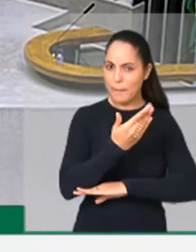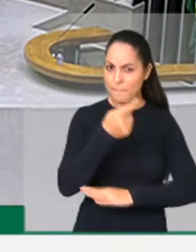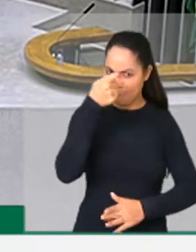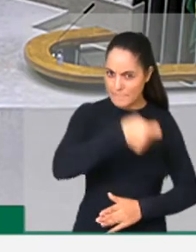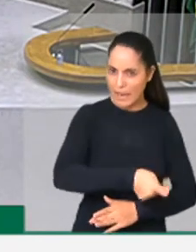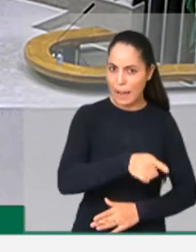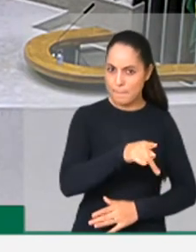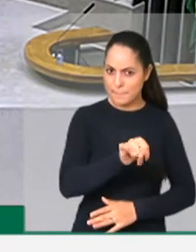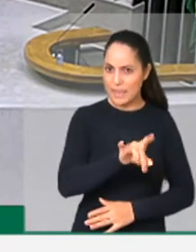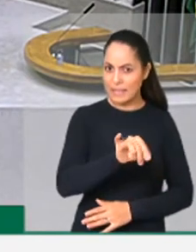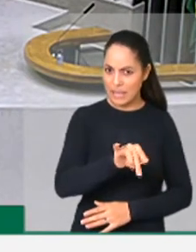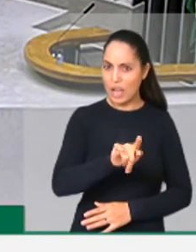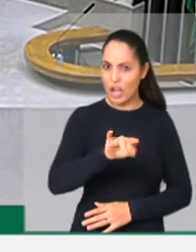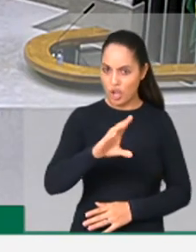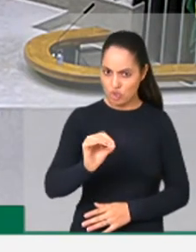PELA COLIGAÇÃO PT, PTB, DEM,